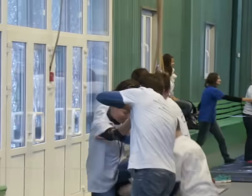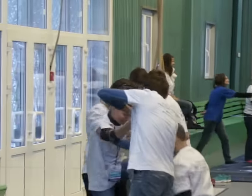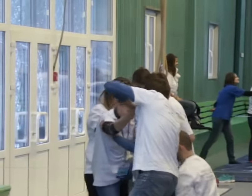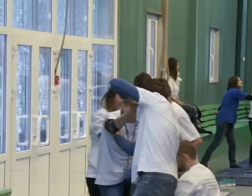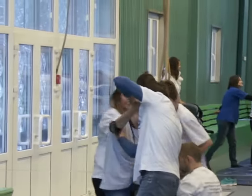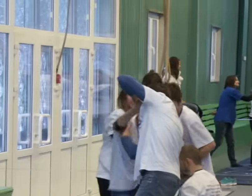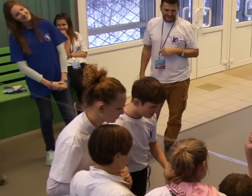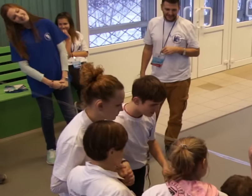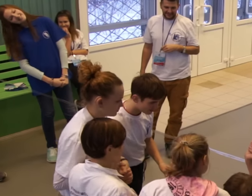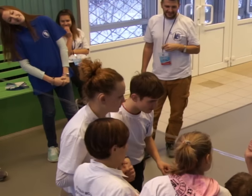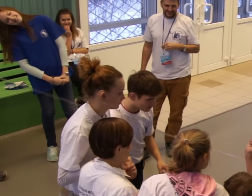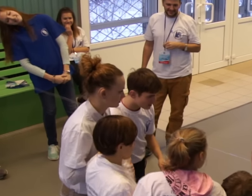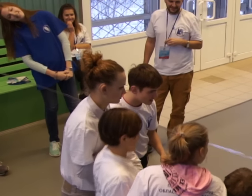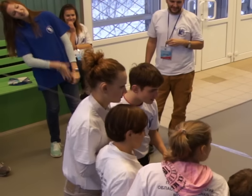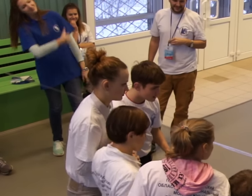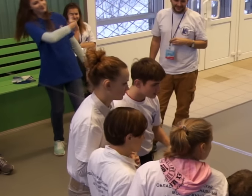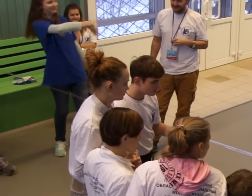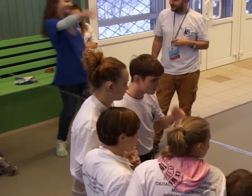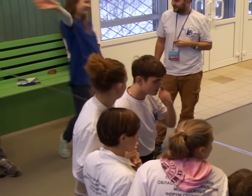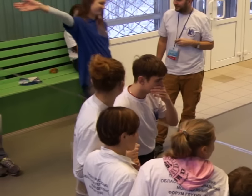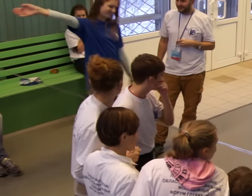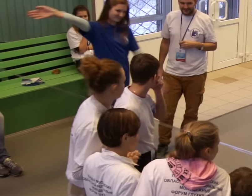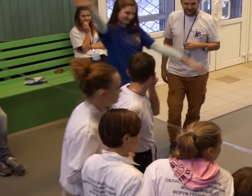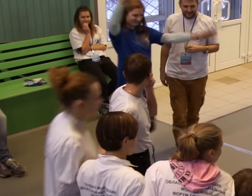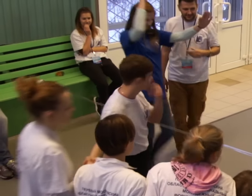В ходе которого выяснилось, кто берет в свои руки руководство командой.